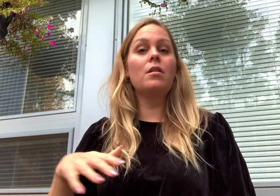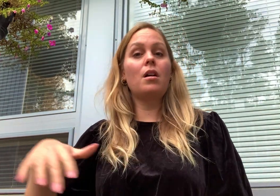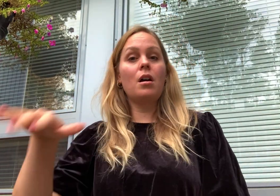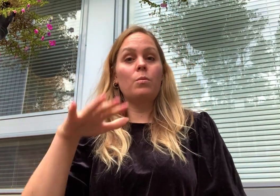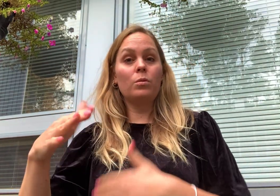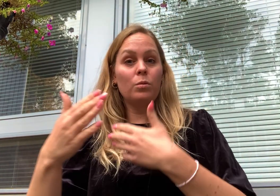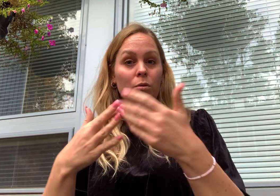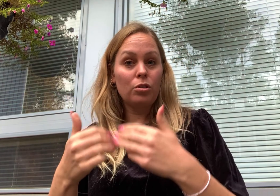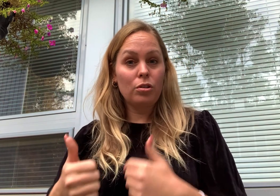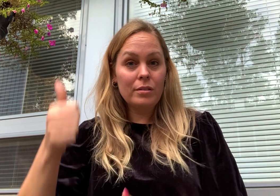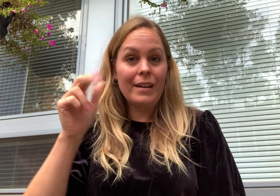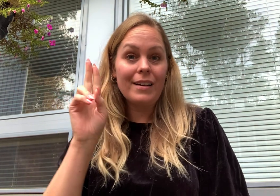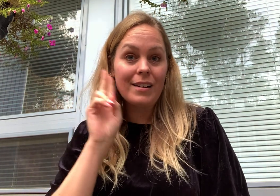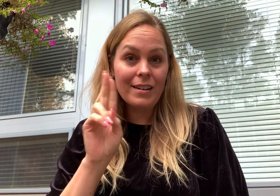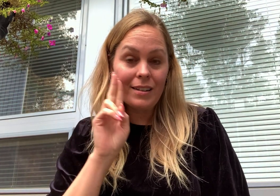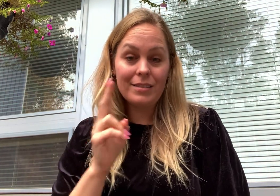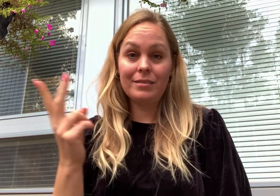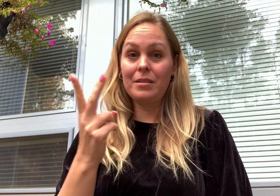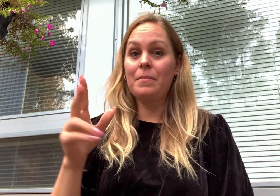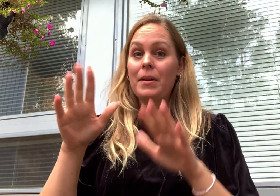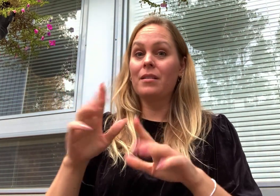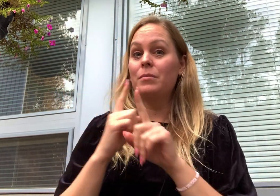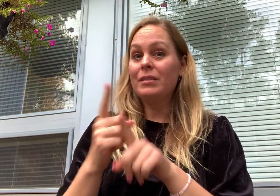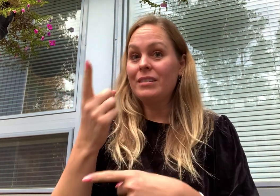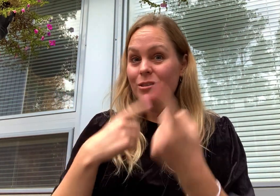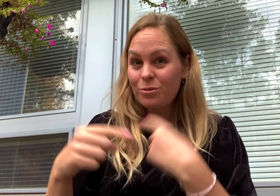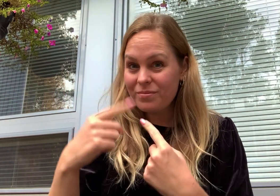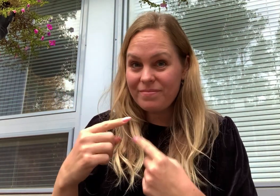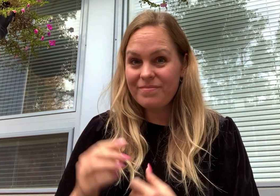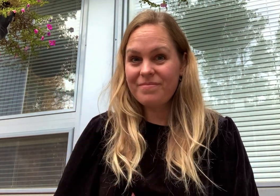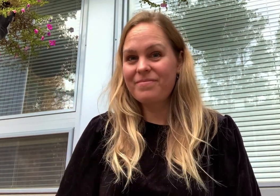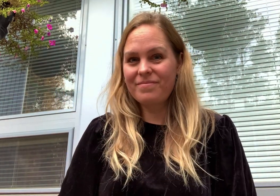sekä aluetyön johtaja Helena Torboli.